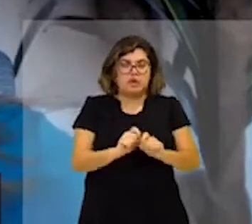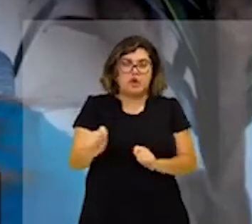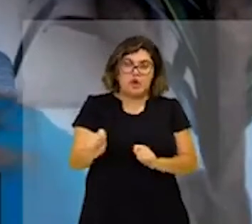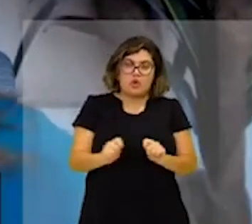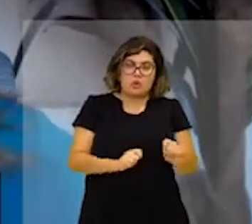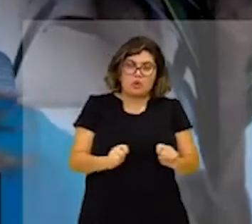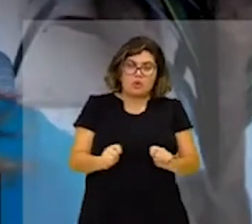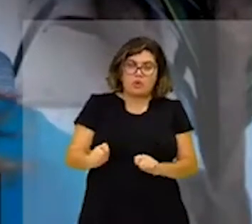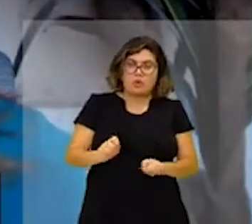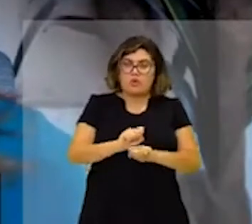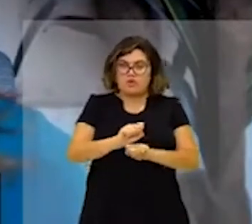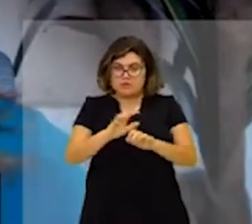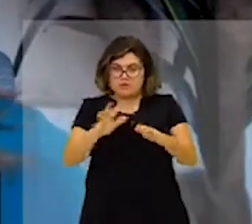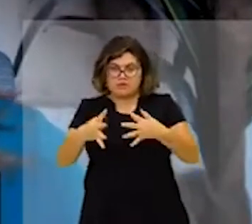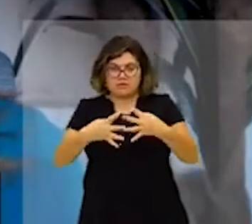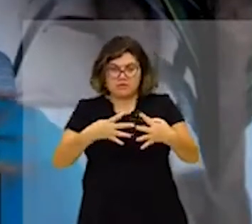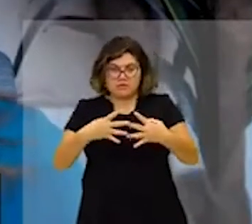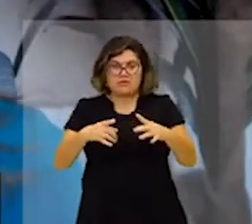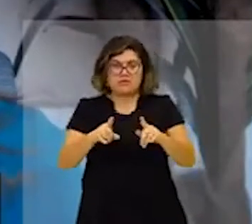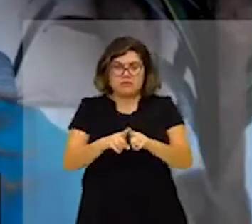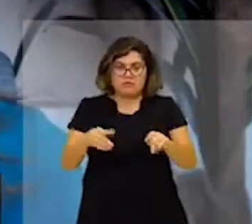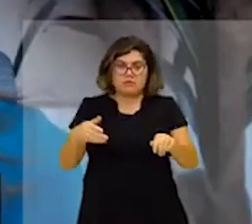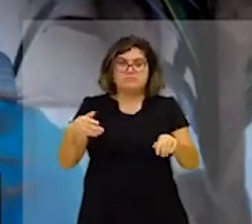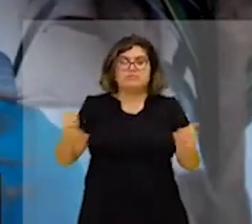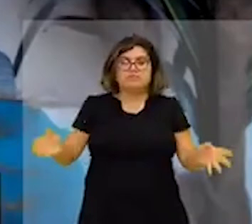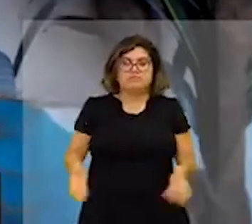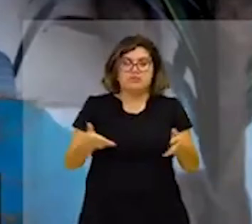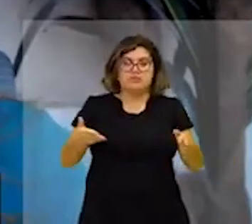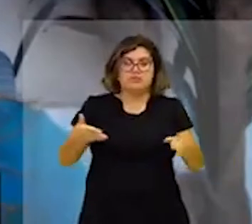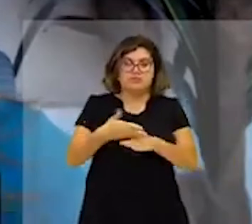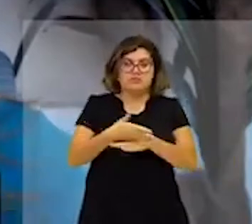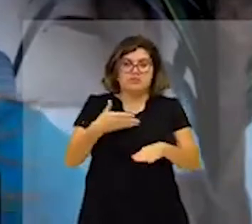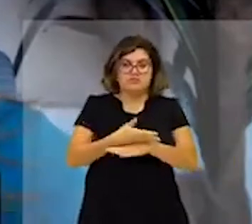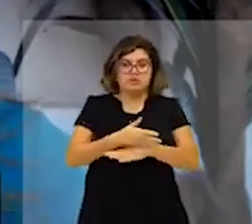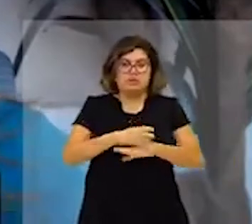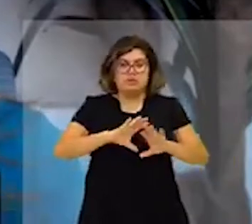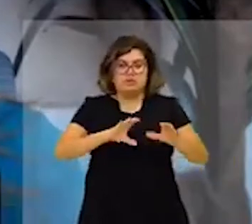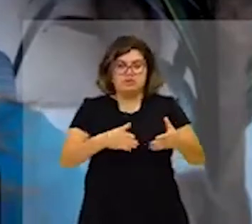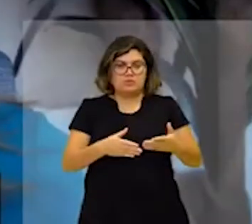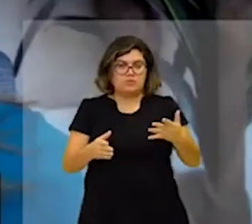o incentivo à participação política das minorias não das minorias como